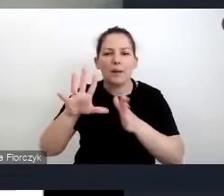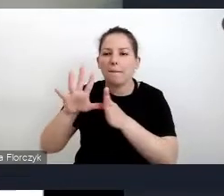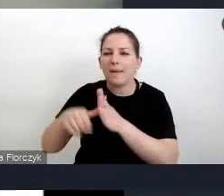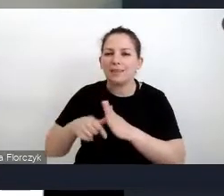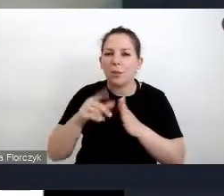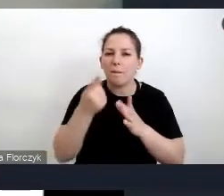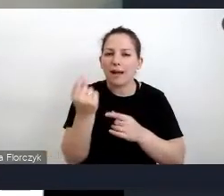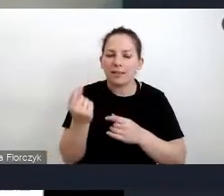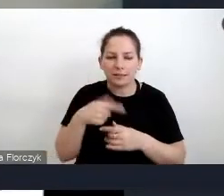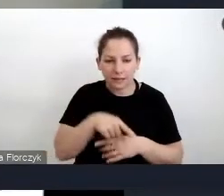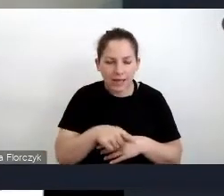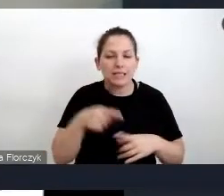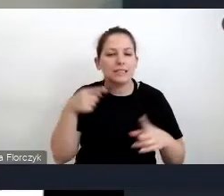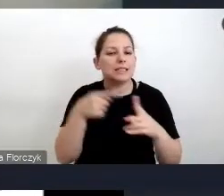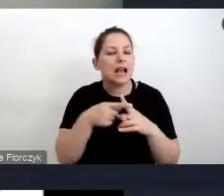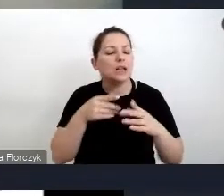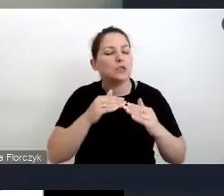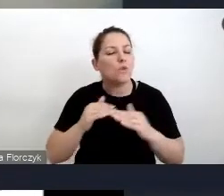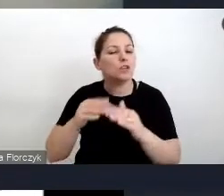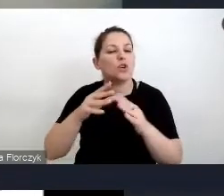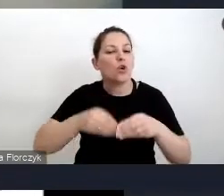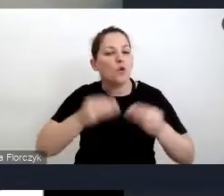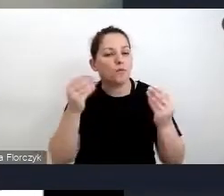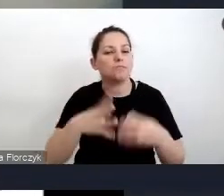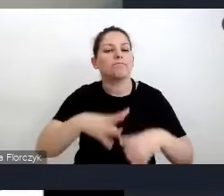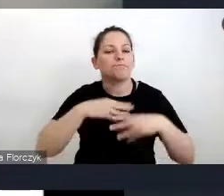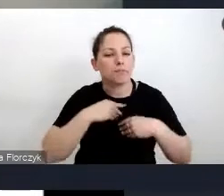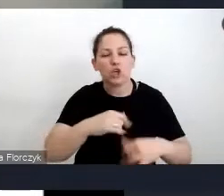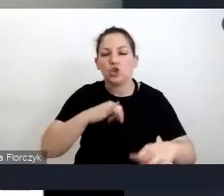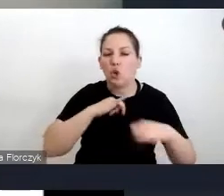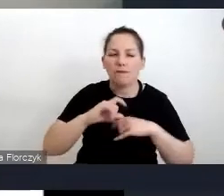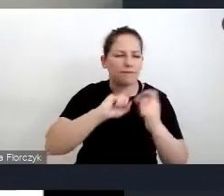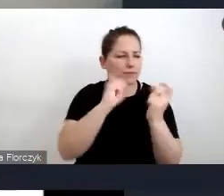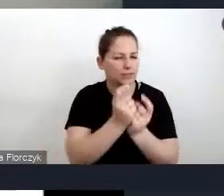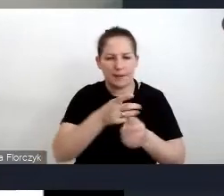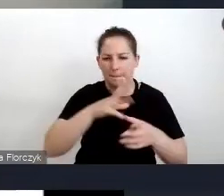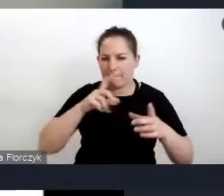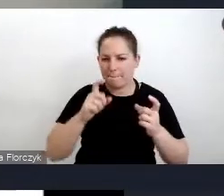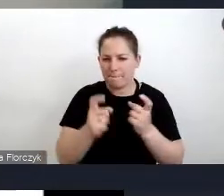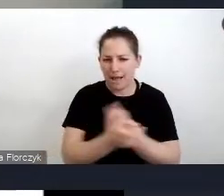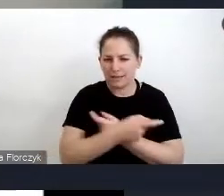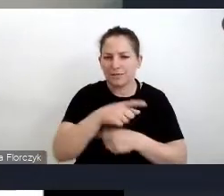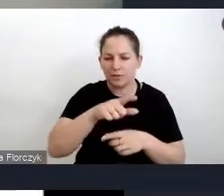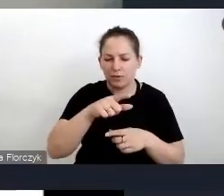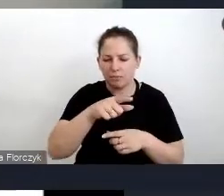Cele Zrównoważonego Rozwoju zostały przyjęte przez rządy wszystkich państw członkowskich ONZ w 2015 roku.